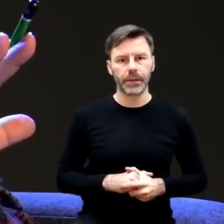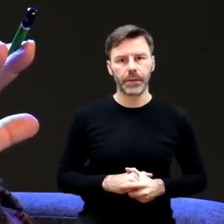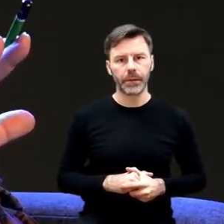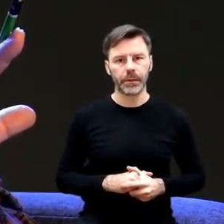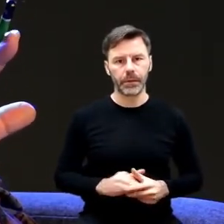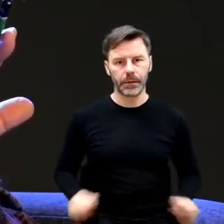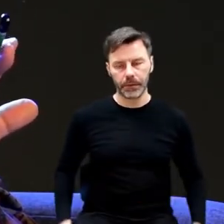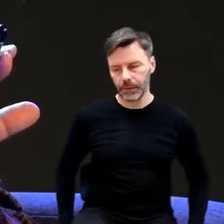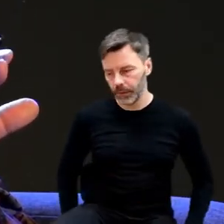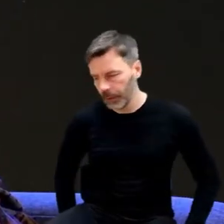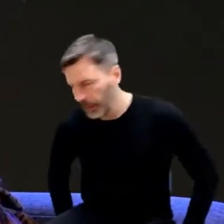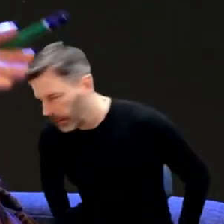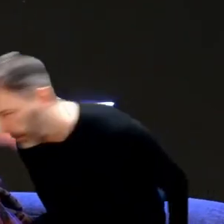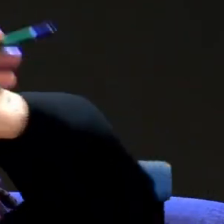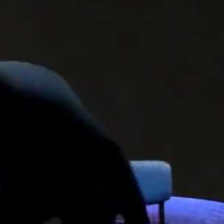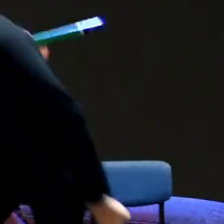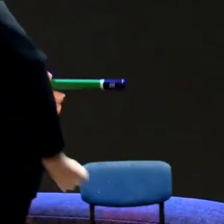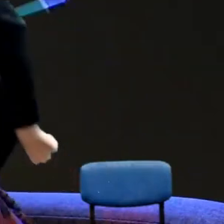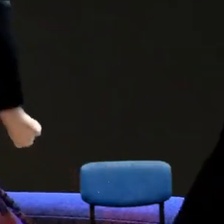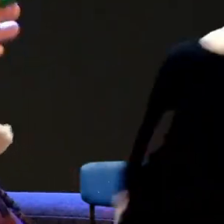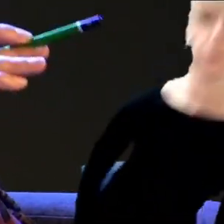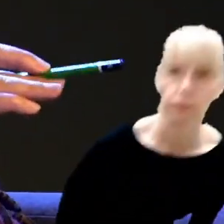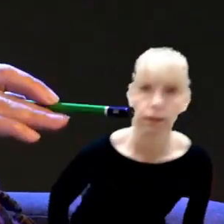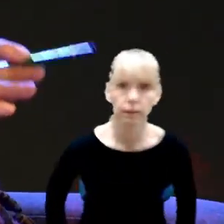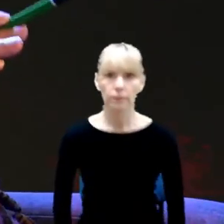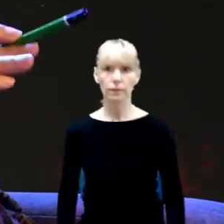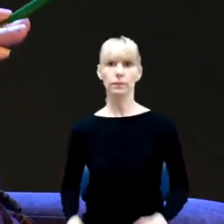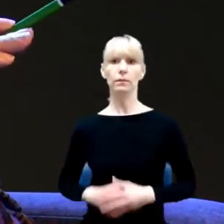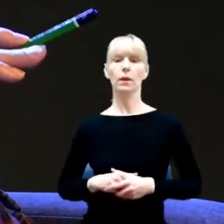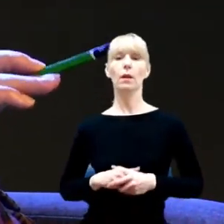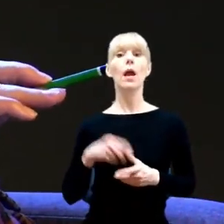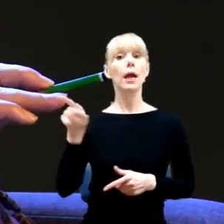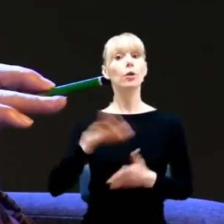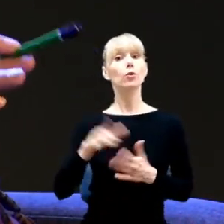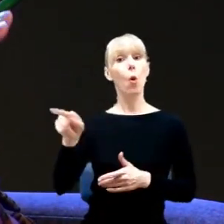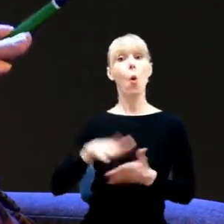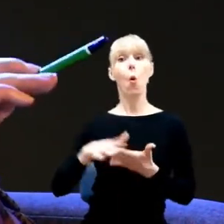politykę mieszkaniową jako lokalną politykę rozwoju